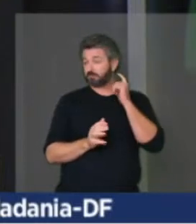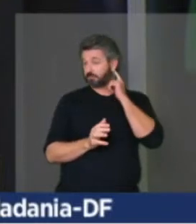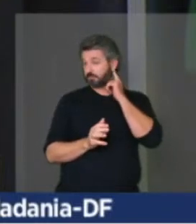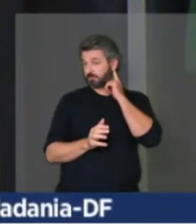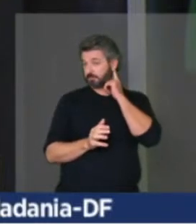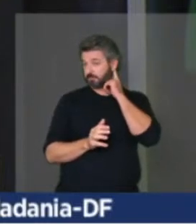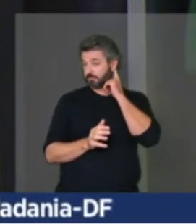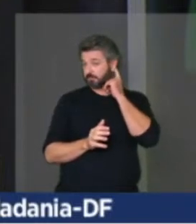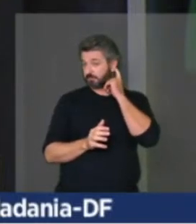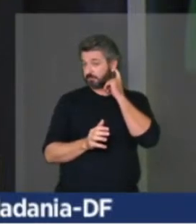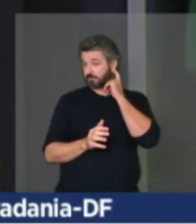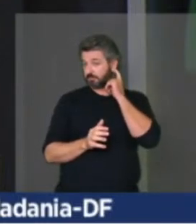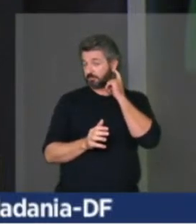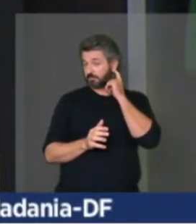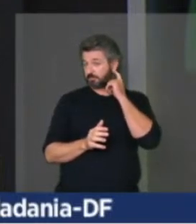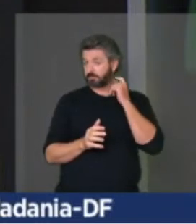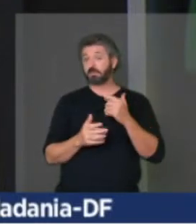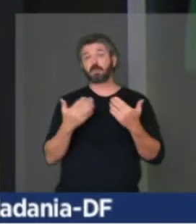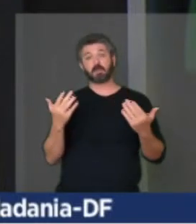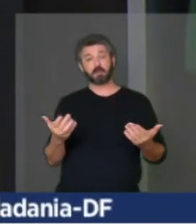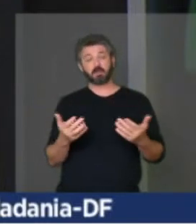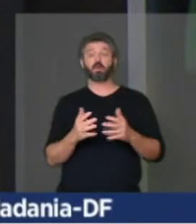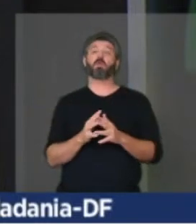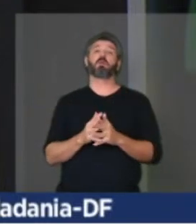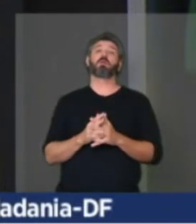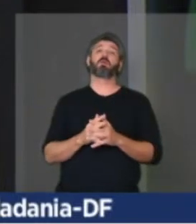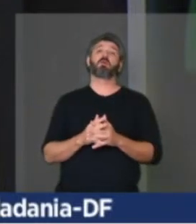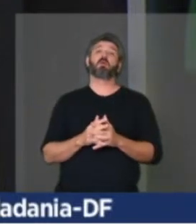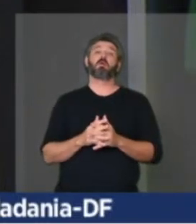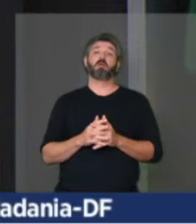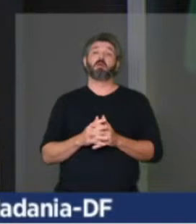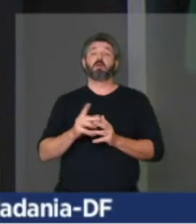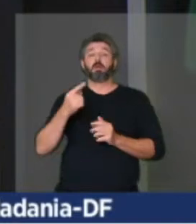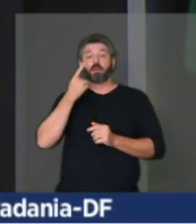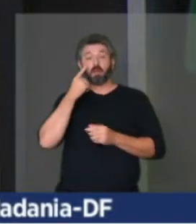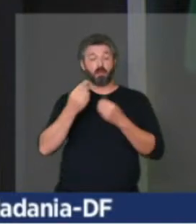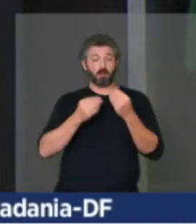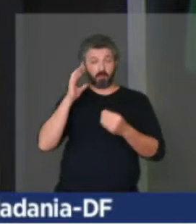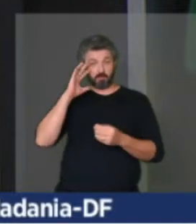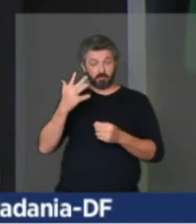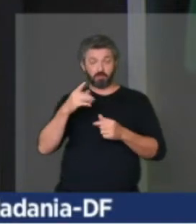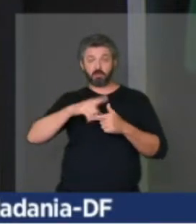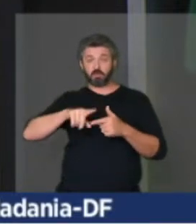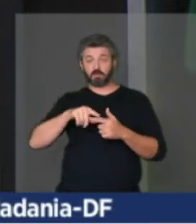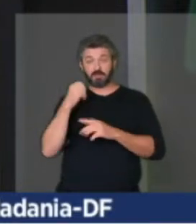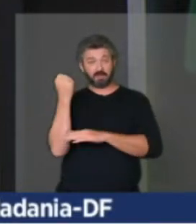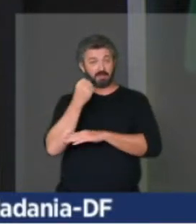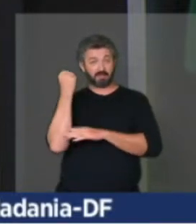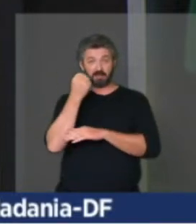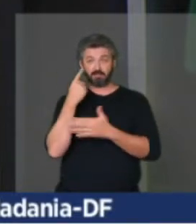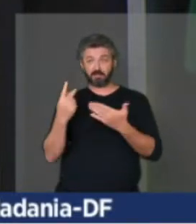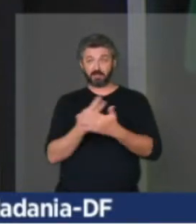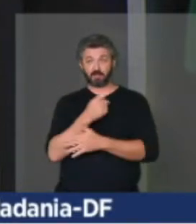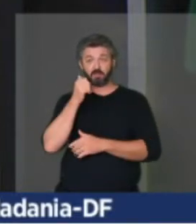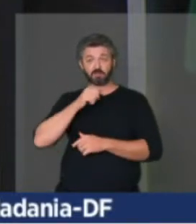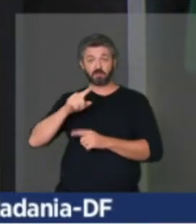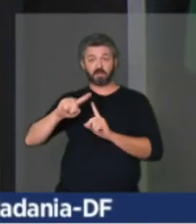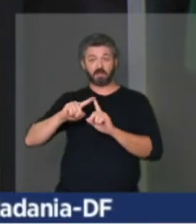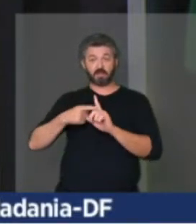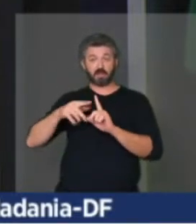ENCONTRAR A SOLUÇÃO PARA A GRAVE PROBLEMA ENTRE NOSSAS GRÁVIDAS, SOBRETUDO AQUELAS QUE ACABAM SE EXPONDO AO CONTÁGIO PELO NOVO CORONAVÍ